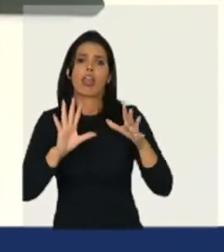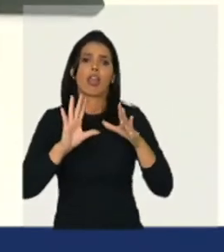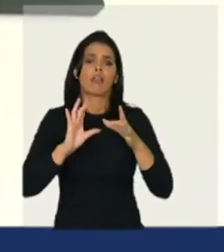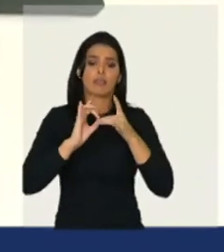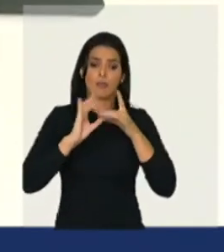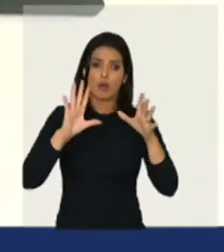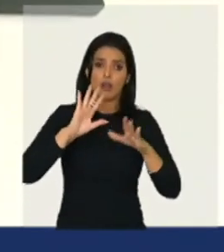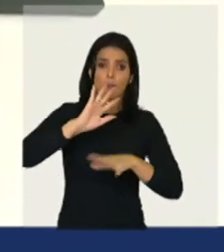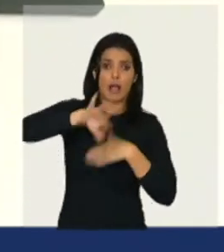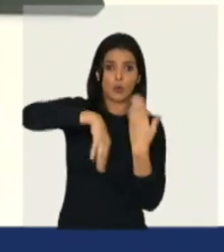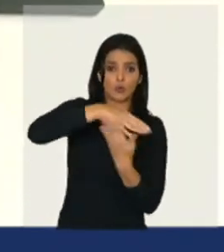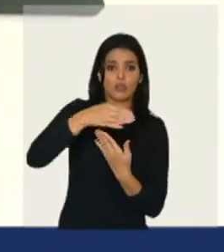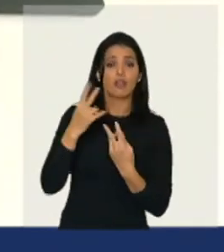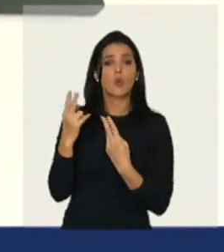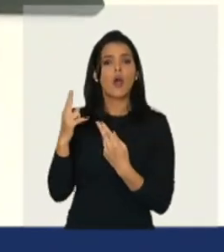UNIDOS. E POR ISSO, EU TRABALHAREI PELA MANUTENÇÃO